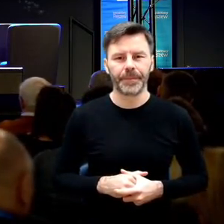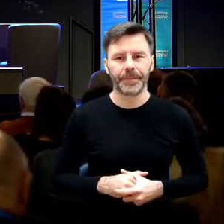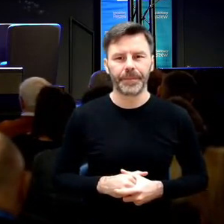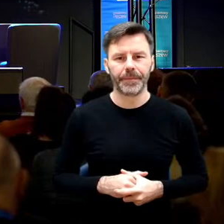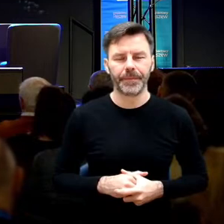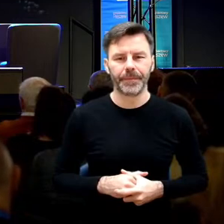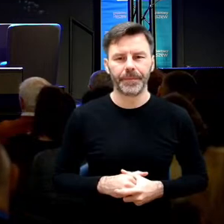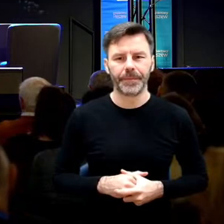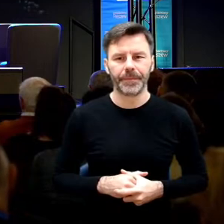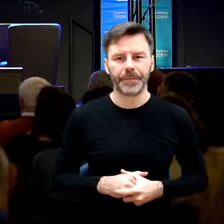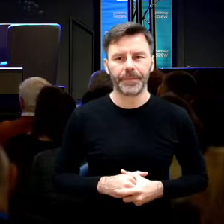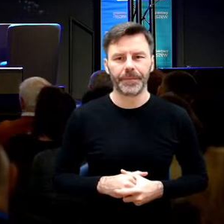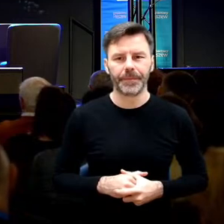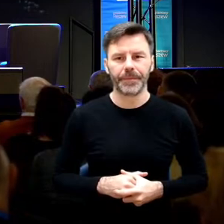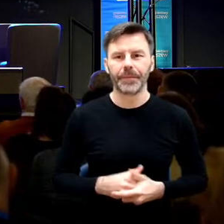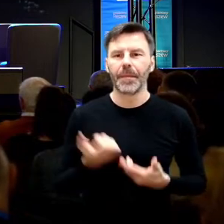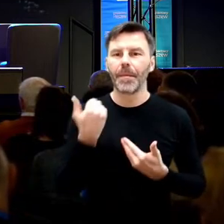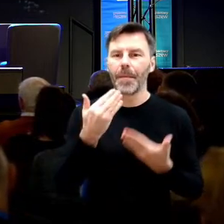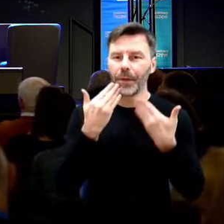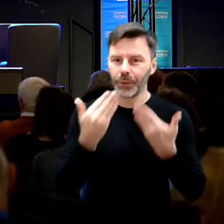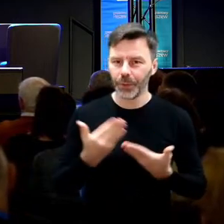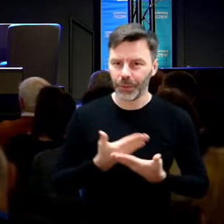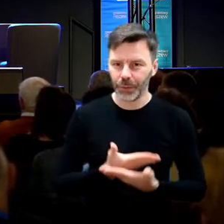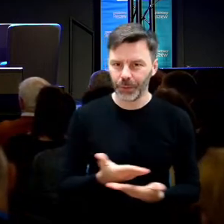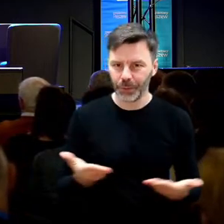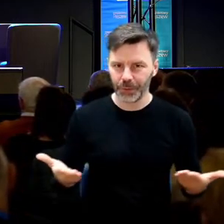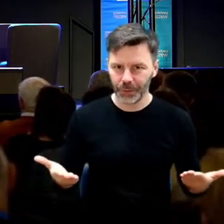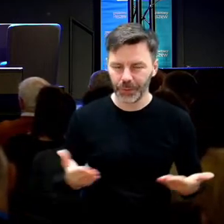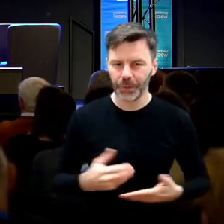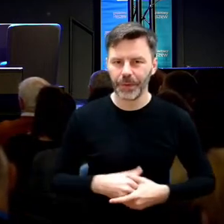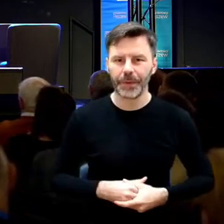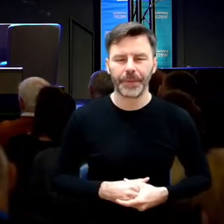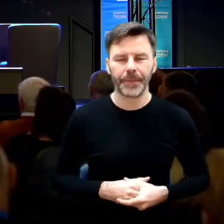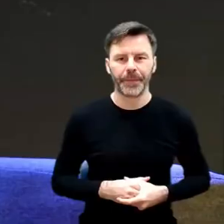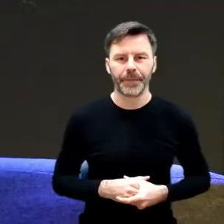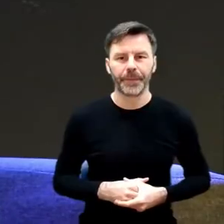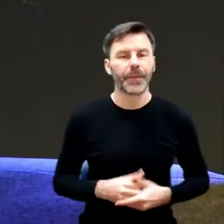Dziękuję bardzo, dziękuję bardzo organizatorom za zaproszenie.